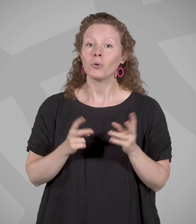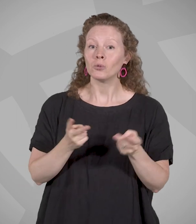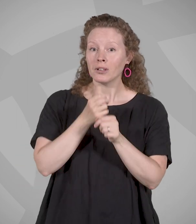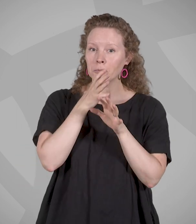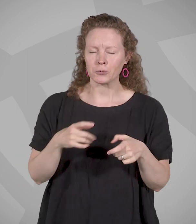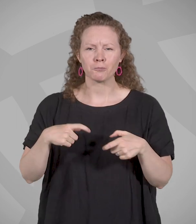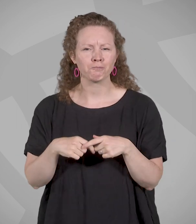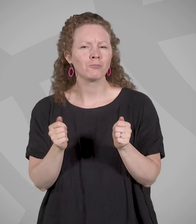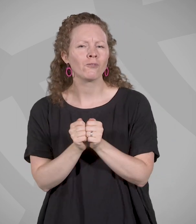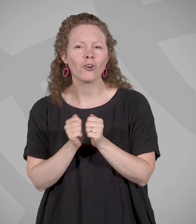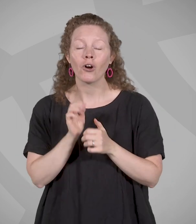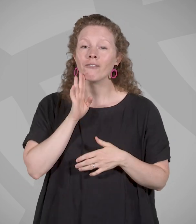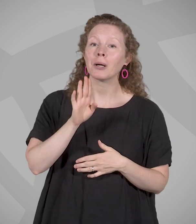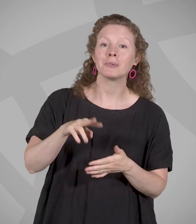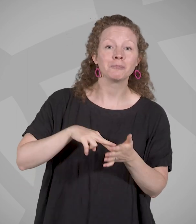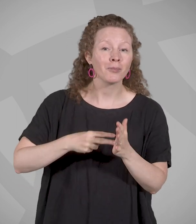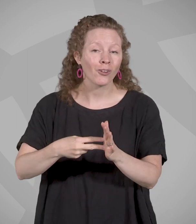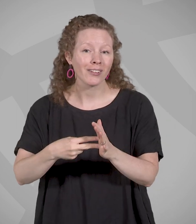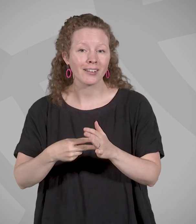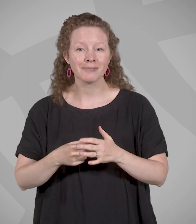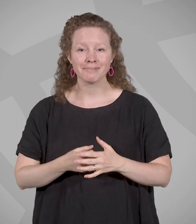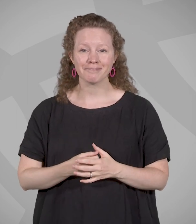Sivun sisältö antaa myös näkemyksen tulevaisuuden suunnitelmista.